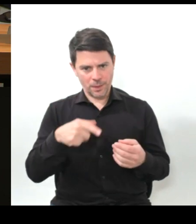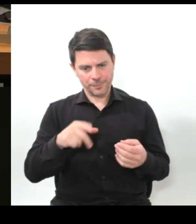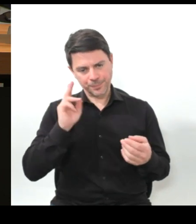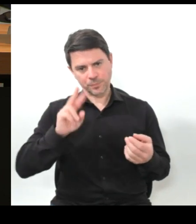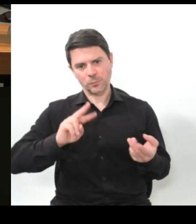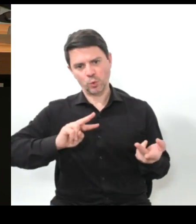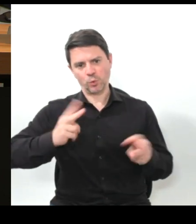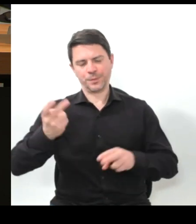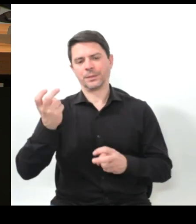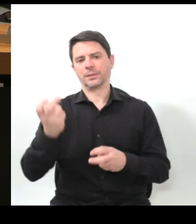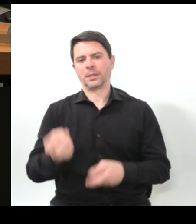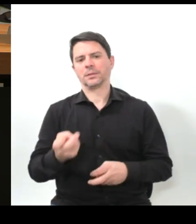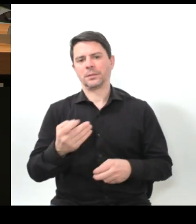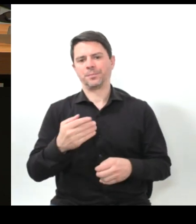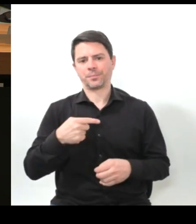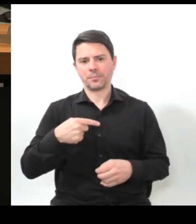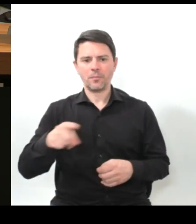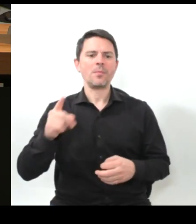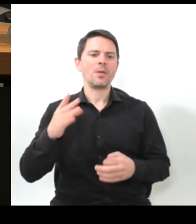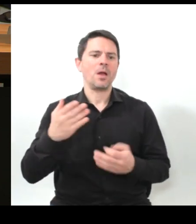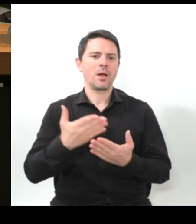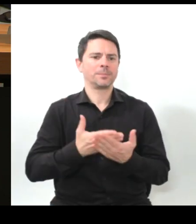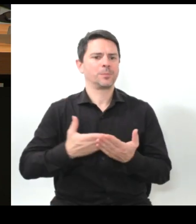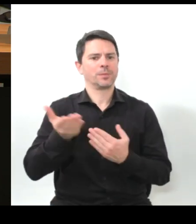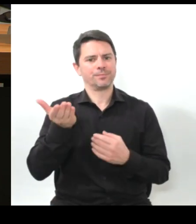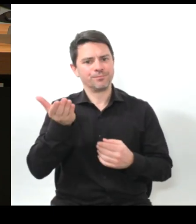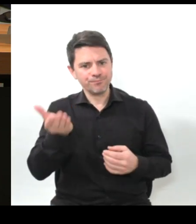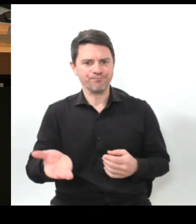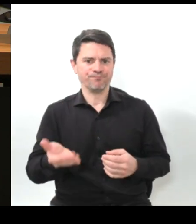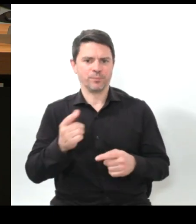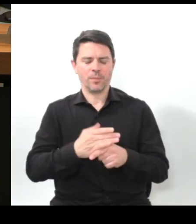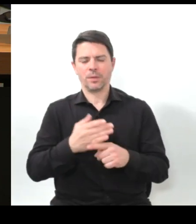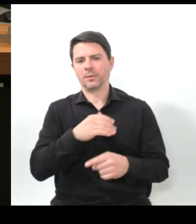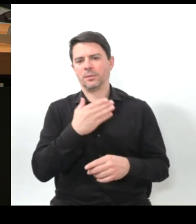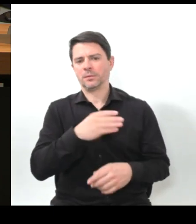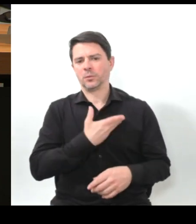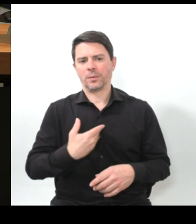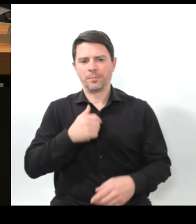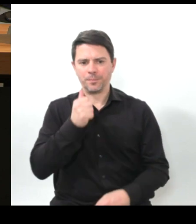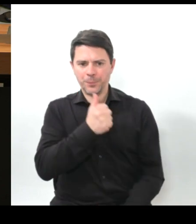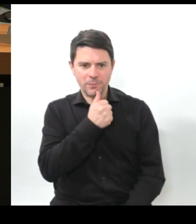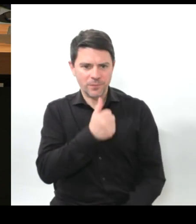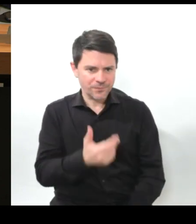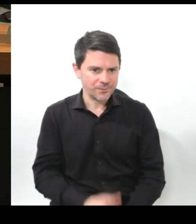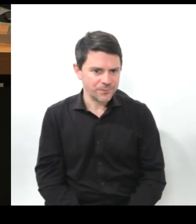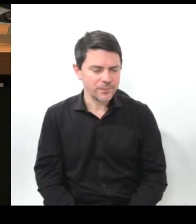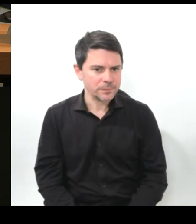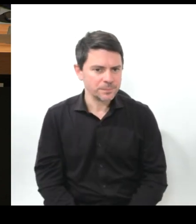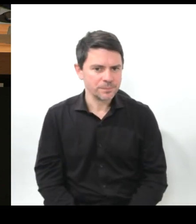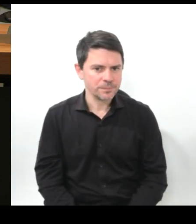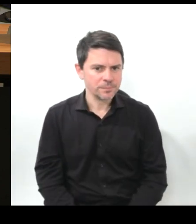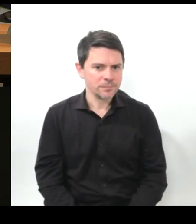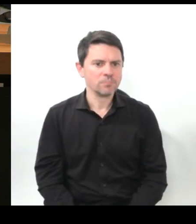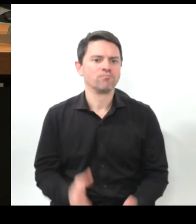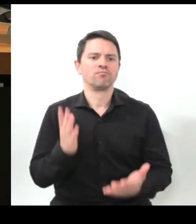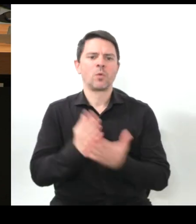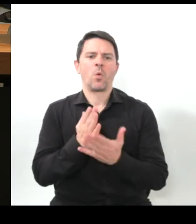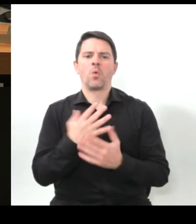Der nächste Schritt wäre dann die angesprochenen der Ausbildungsvergütung. Allerdings muss man schon sagen, dass Sie sich hier mit diesem Projekt sehr